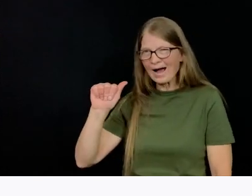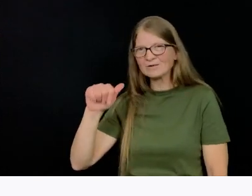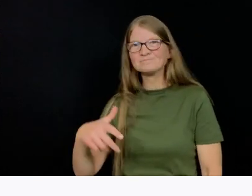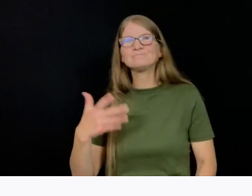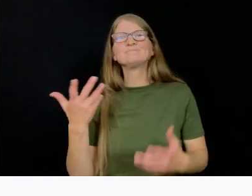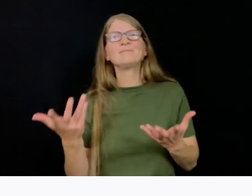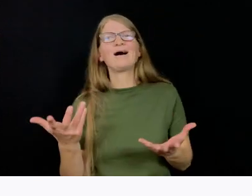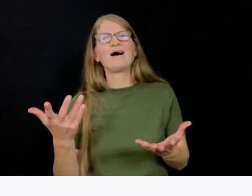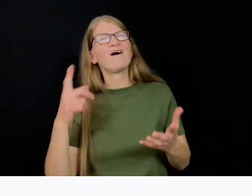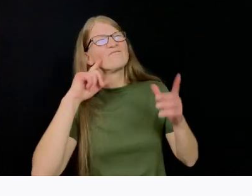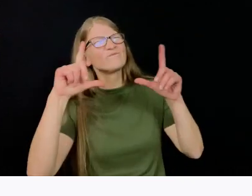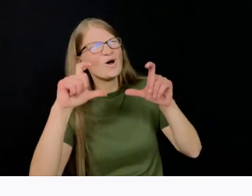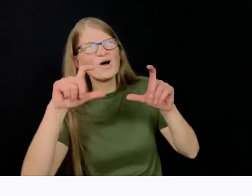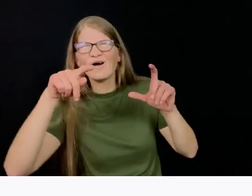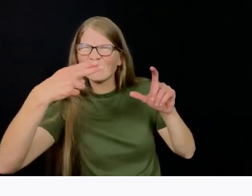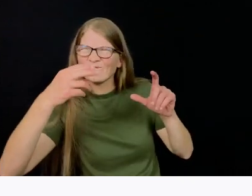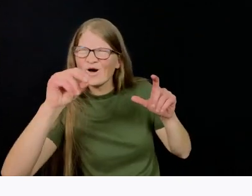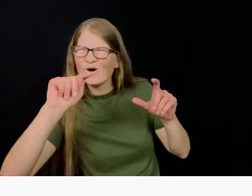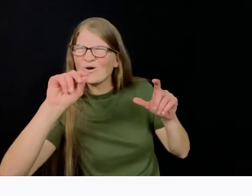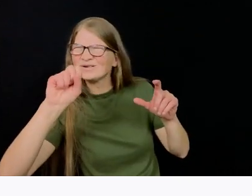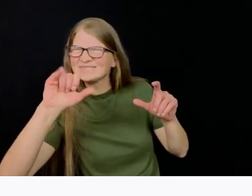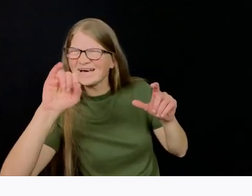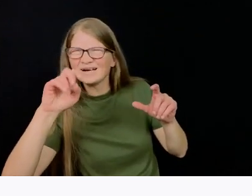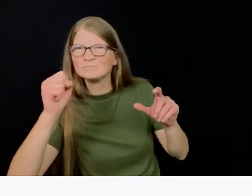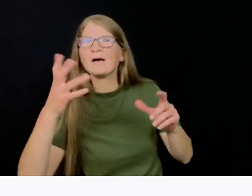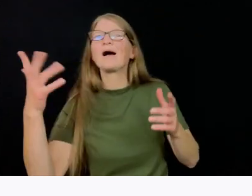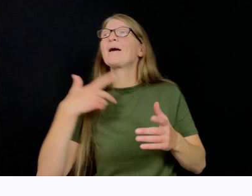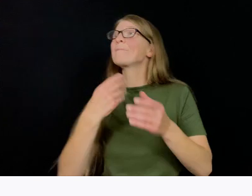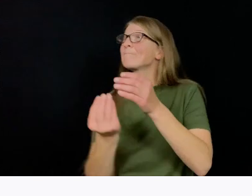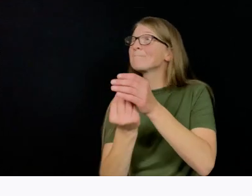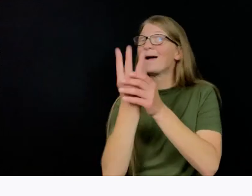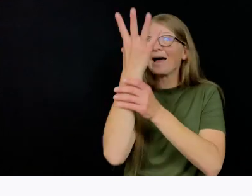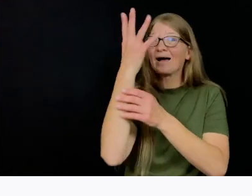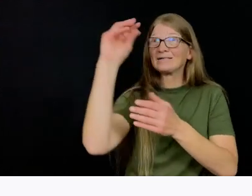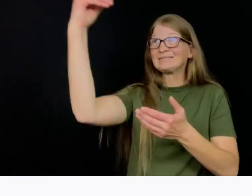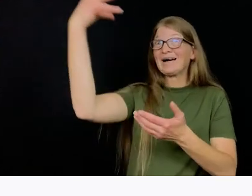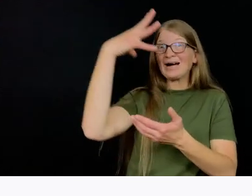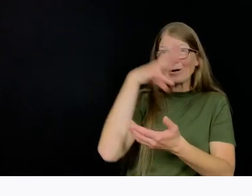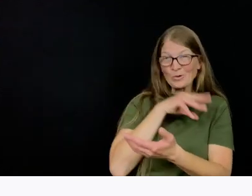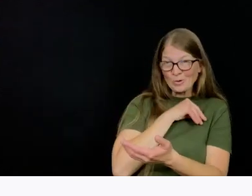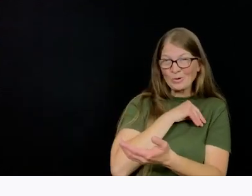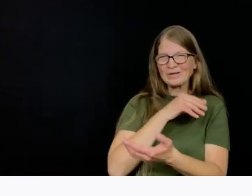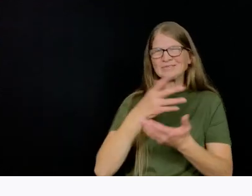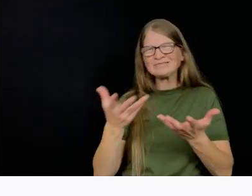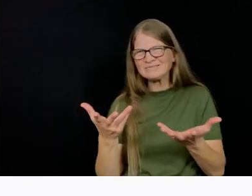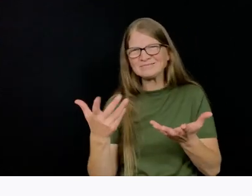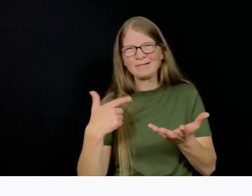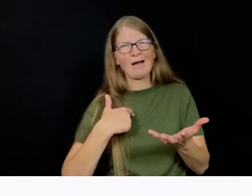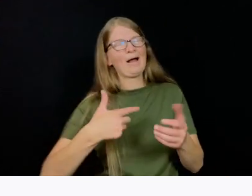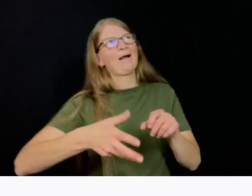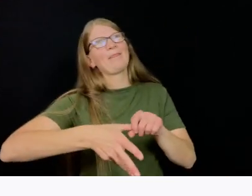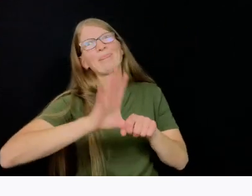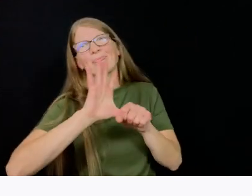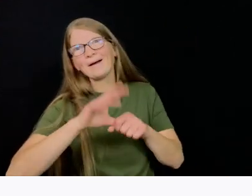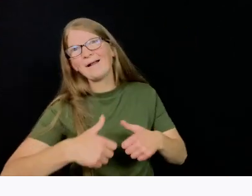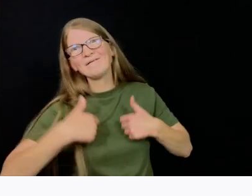أبارنا: كيف تحدث عملية البناء الضوئي؟ كاثي: يحتاج النبات إلى الحصول على الطاقة من الشمس برابهكار: لم أكن أبداً جيداً في علوم الحياة